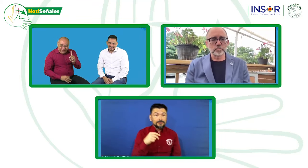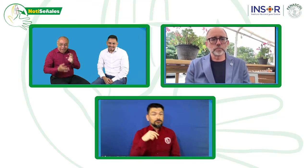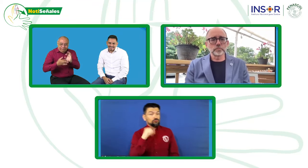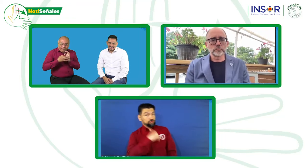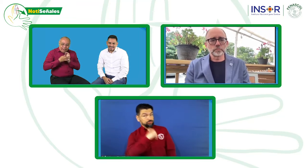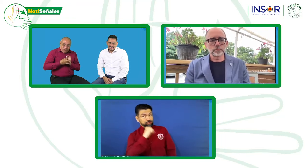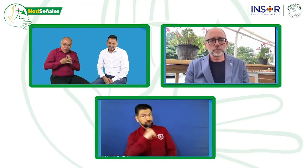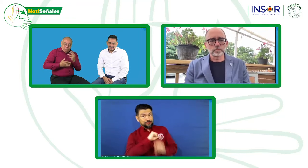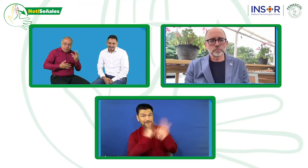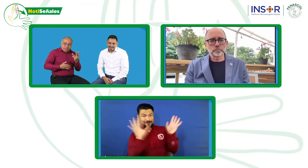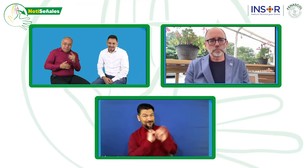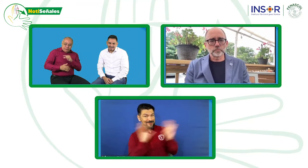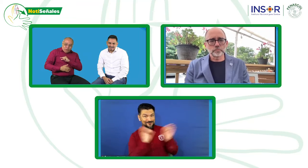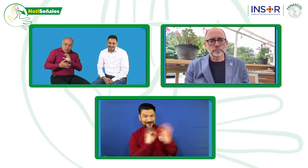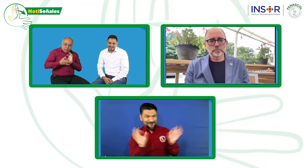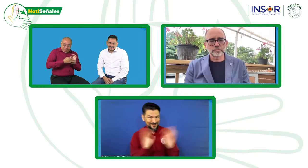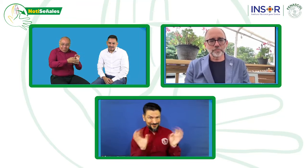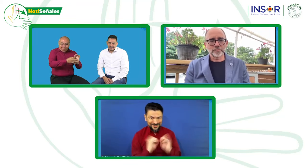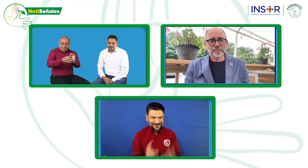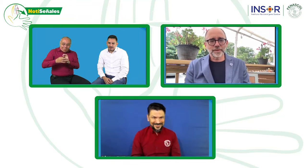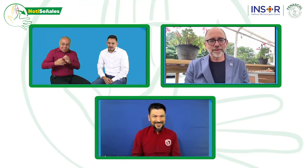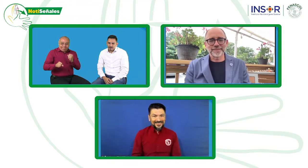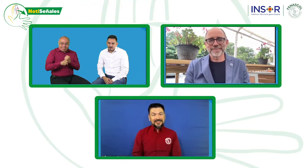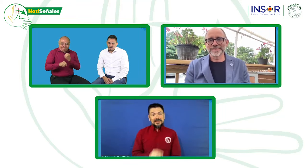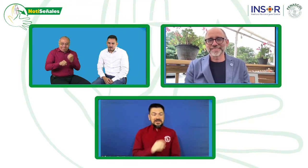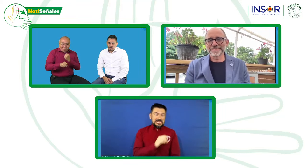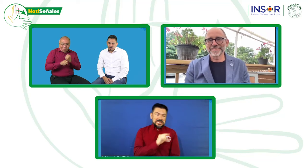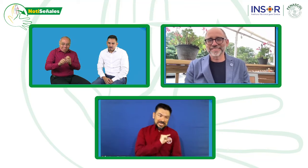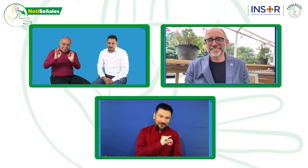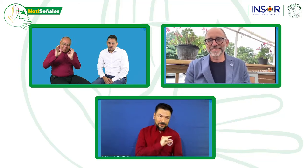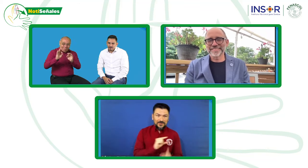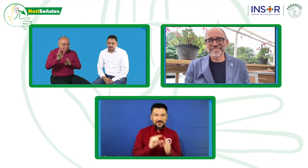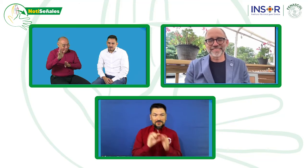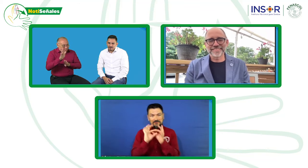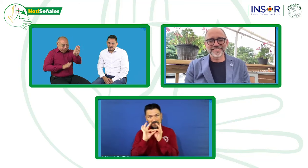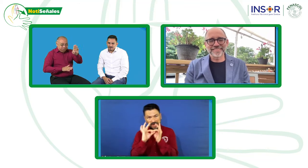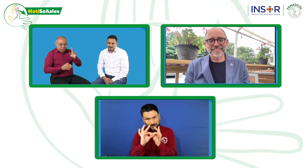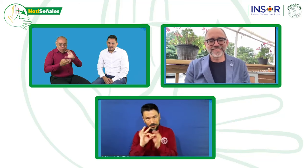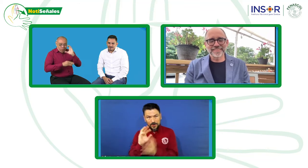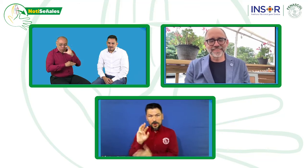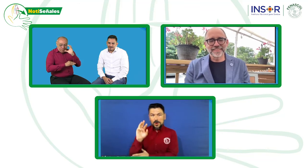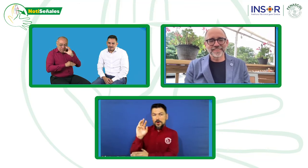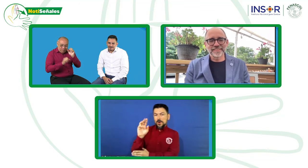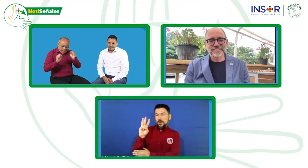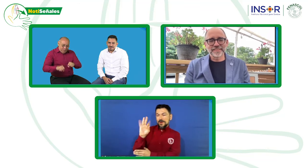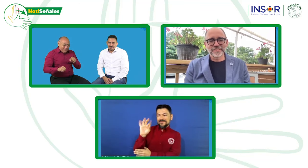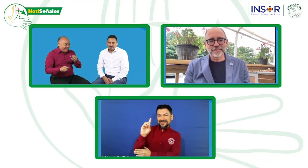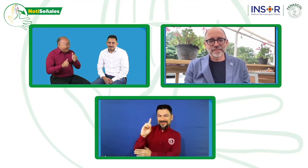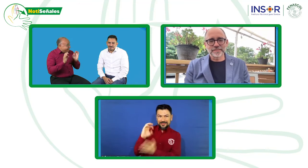De manera mancomunada entre Fenascol, el Sol y la WFD, ¿No?